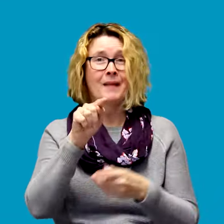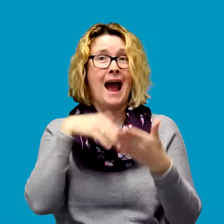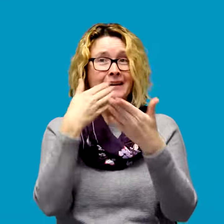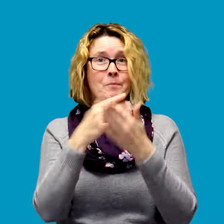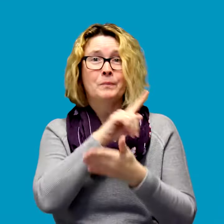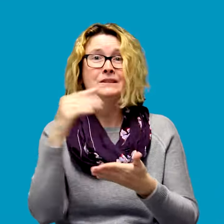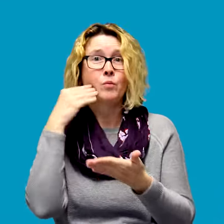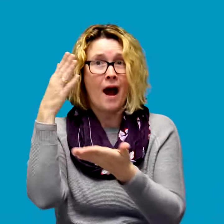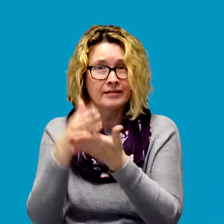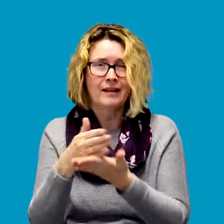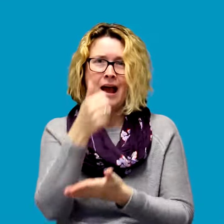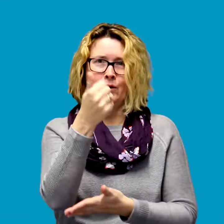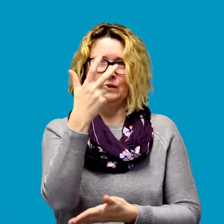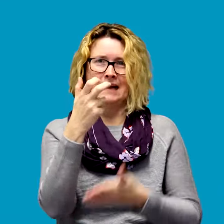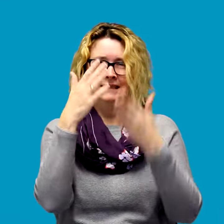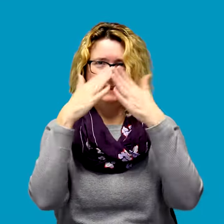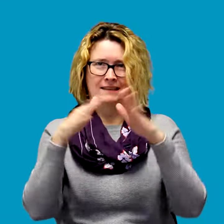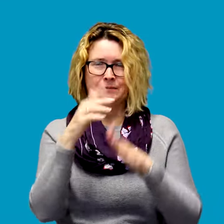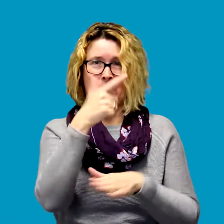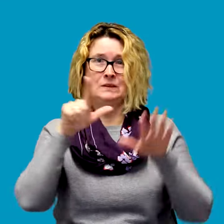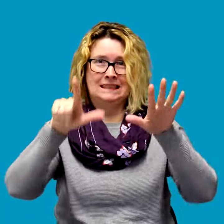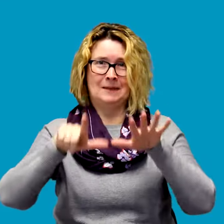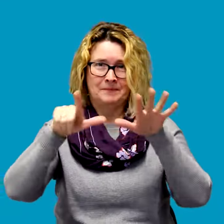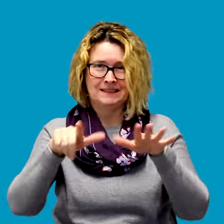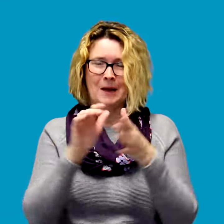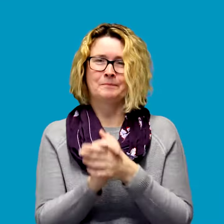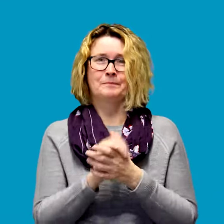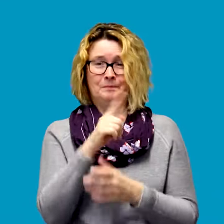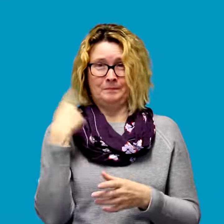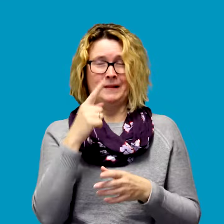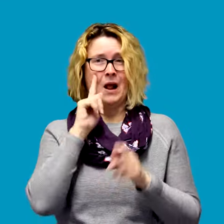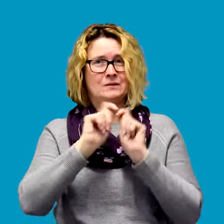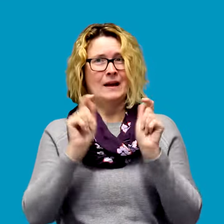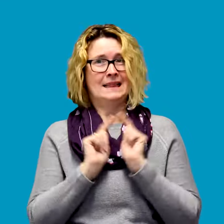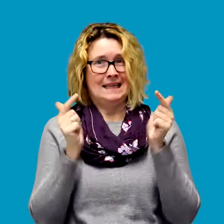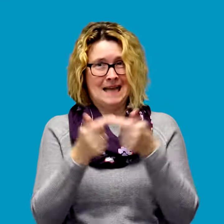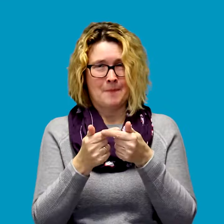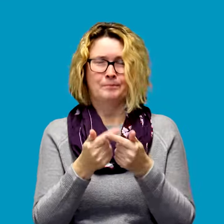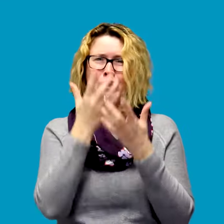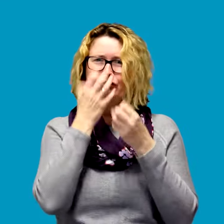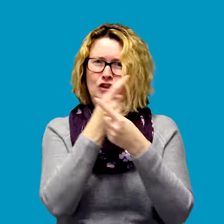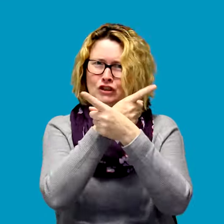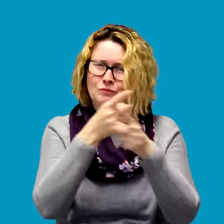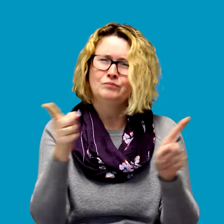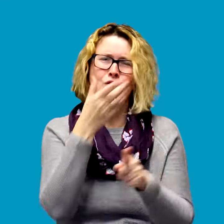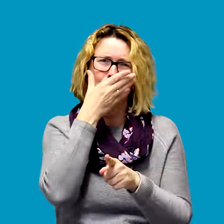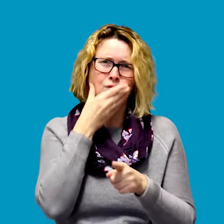Das Angebot gilt bis zum 31. Dezember 2017. Das DGZ-Team wünscht euch ...